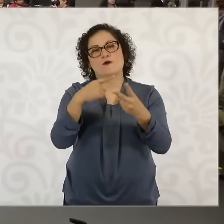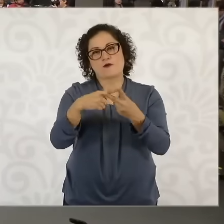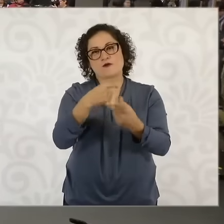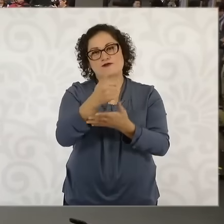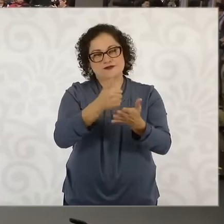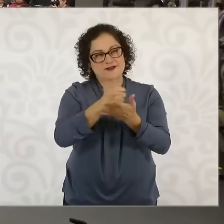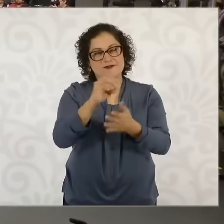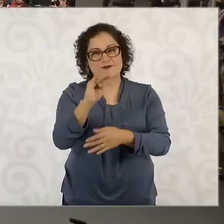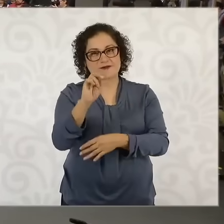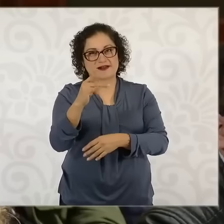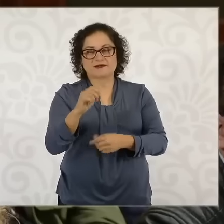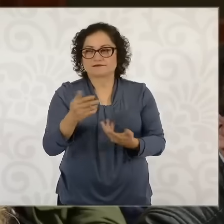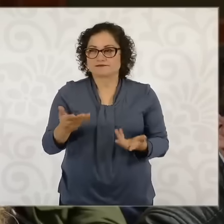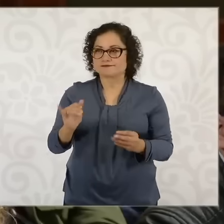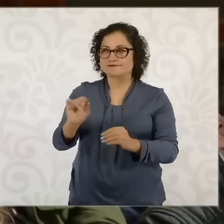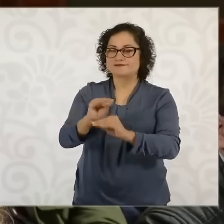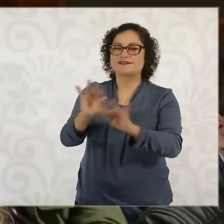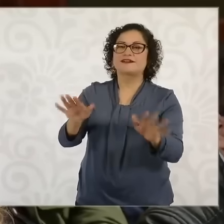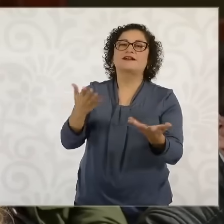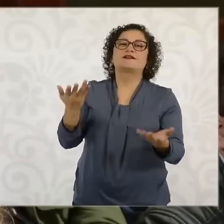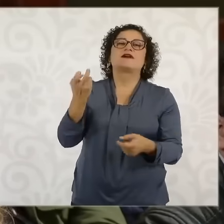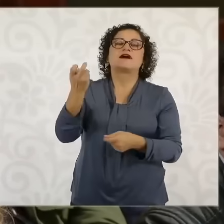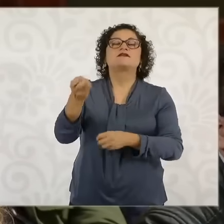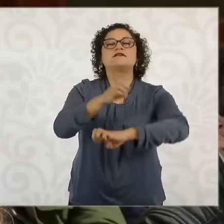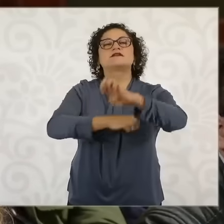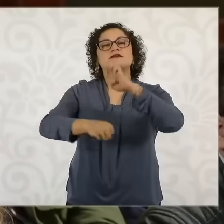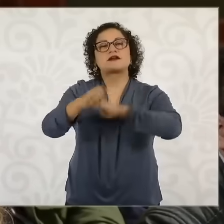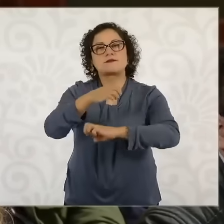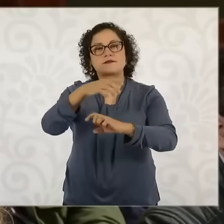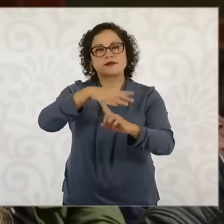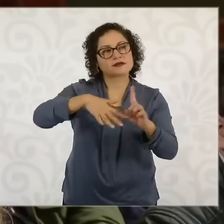mexicana pues un es un modulador del mercado, ¿no? Entonces, para las regiones que están realmente